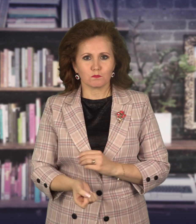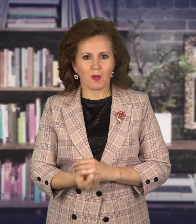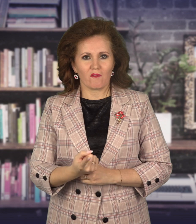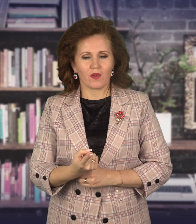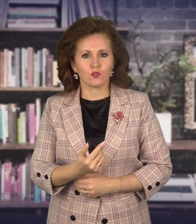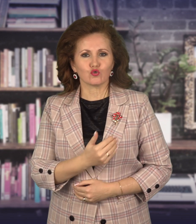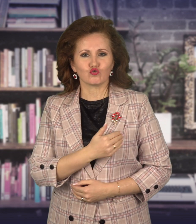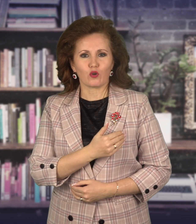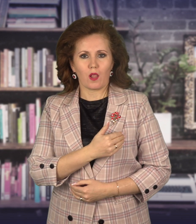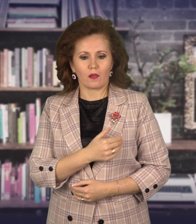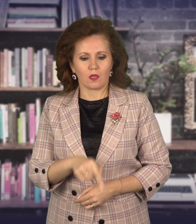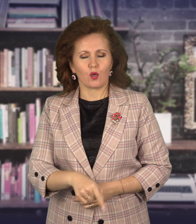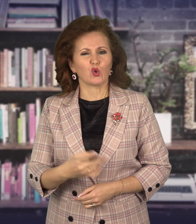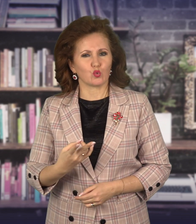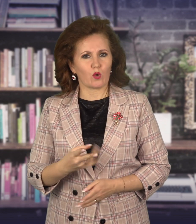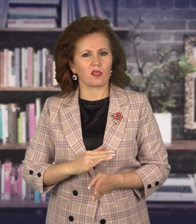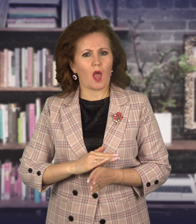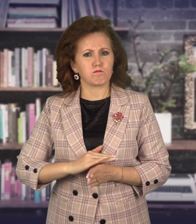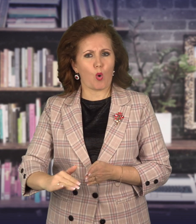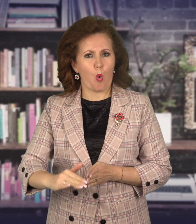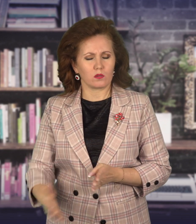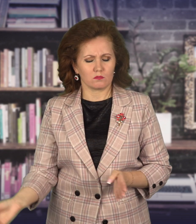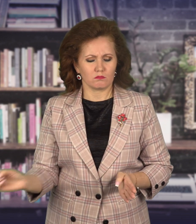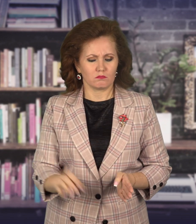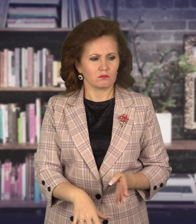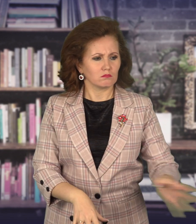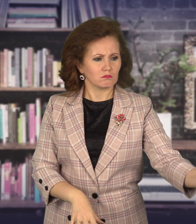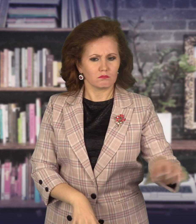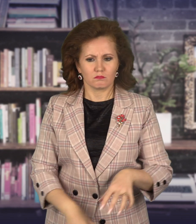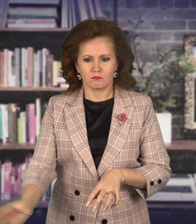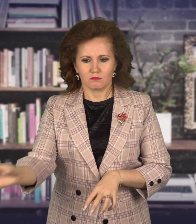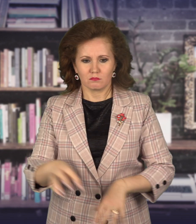У вас появляется желание наполнить тележку -